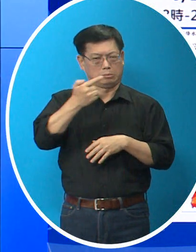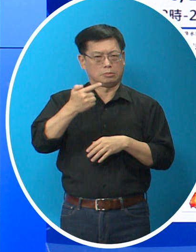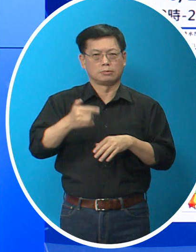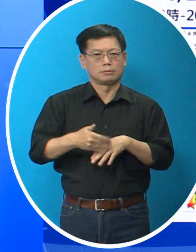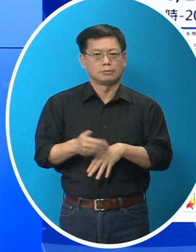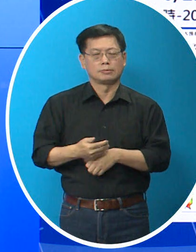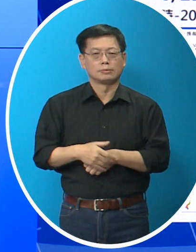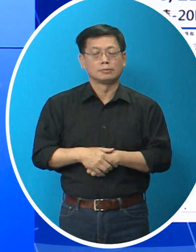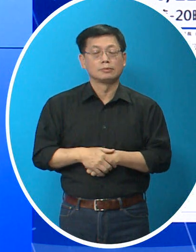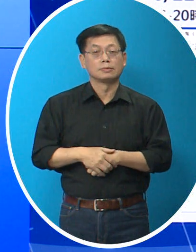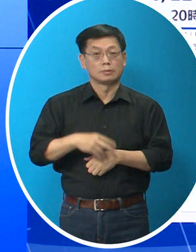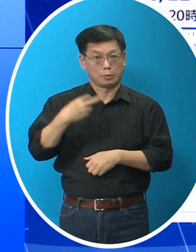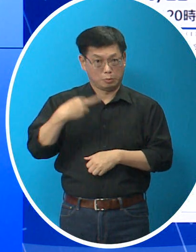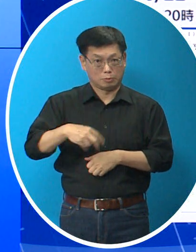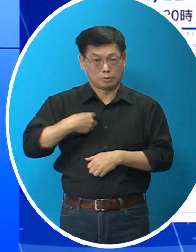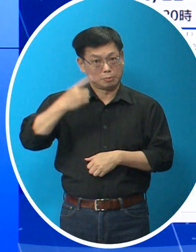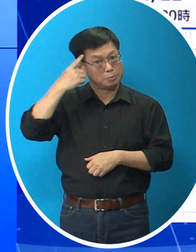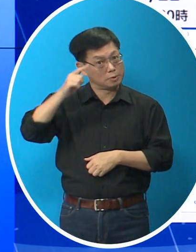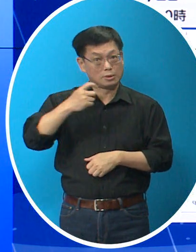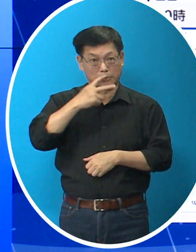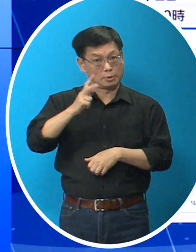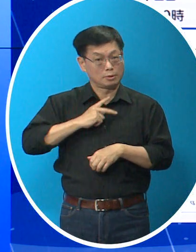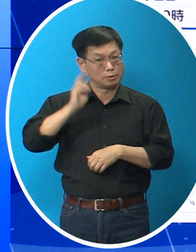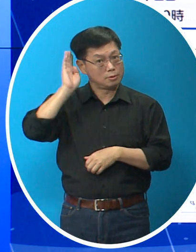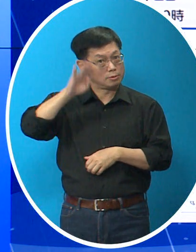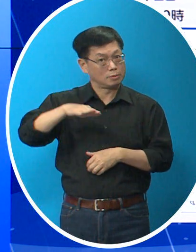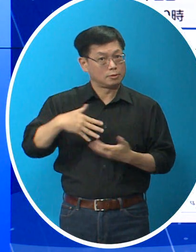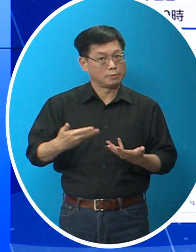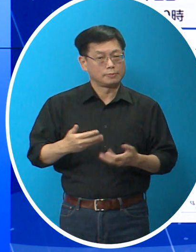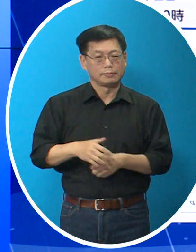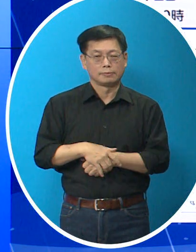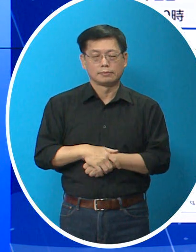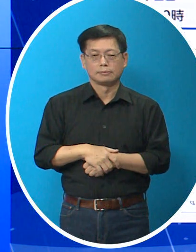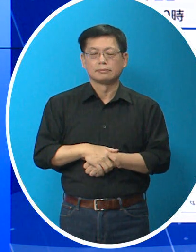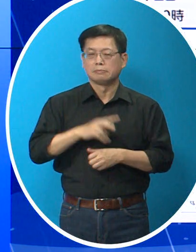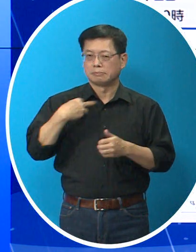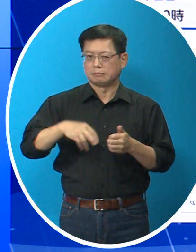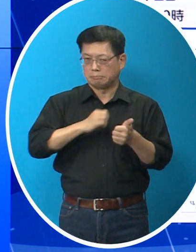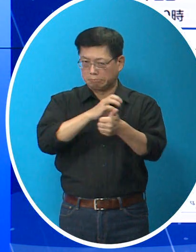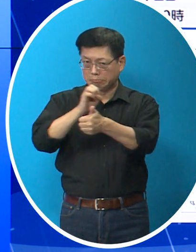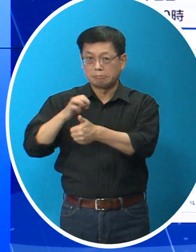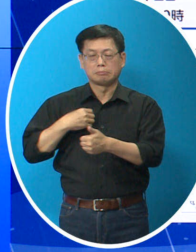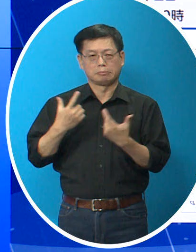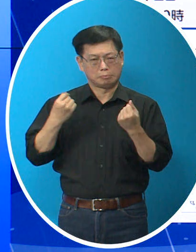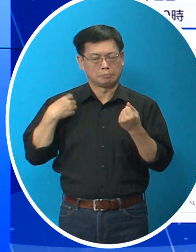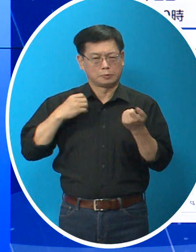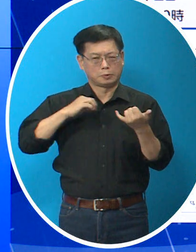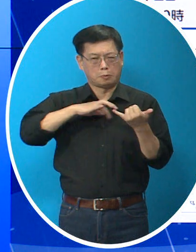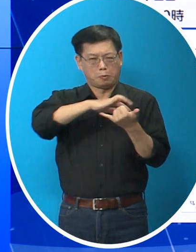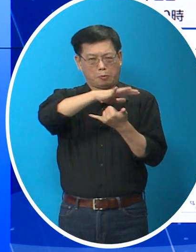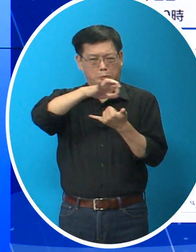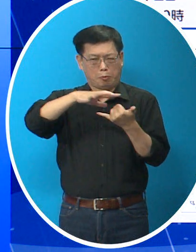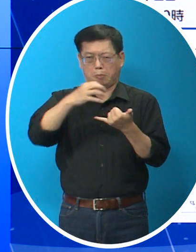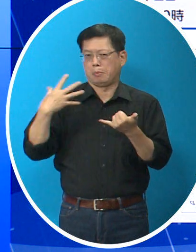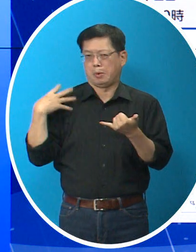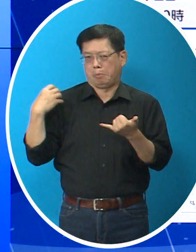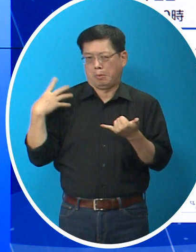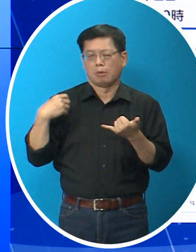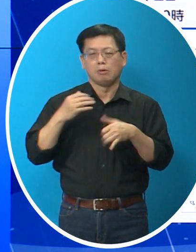這時間我們能看到明天白天之後 我們要提醒方面還是在台灣的上頭 天氣還是比較不穩定